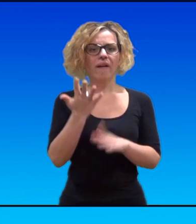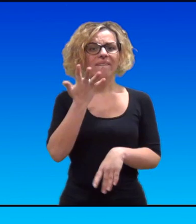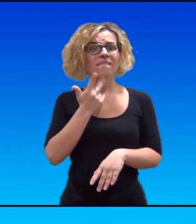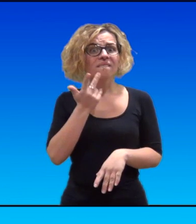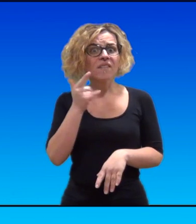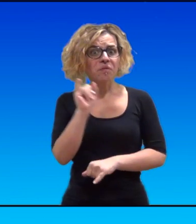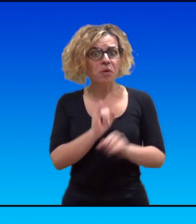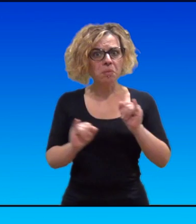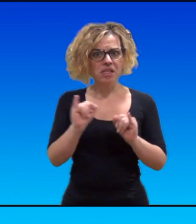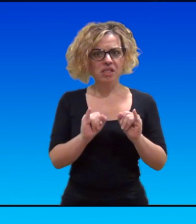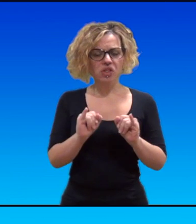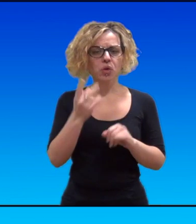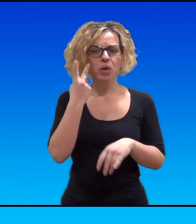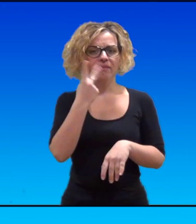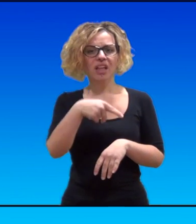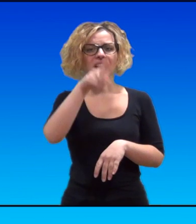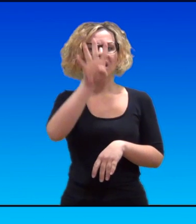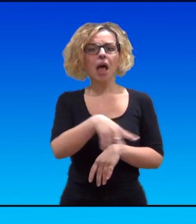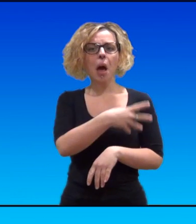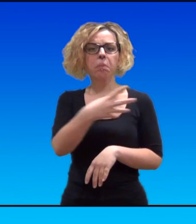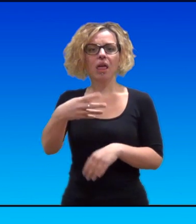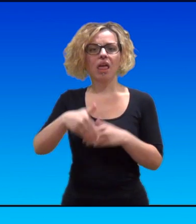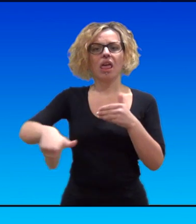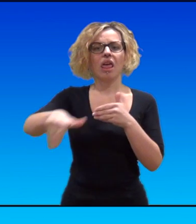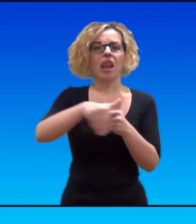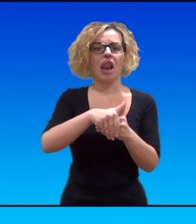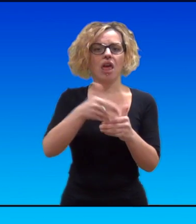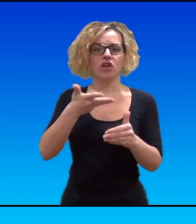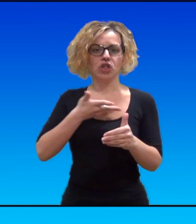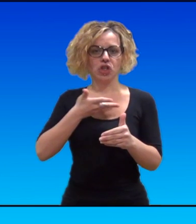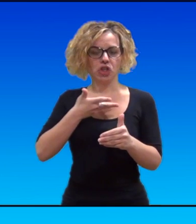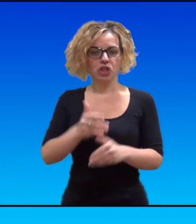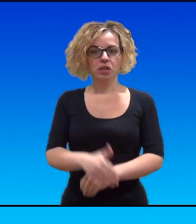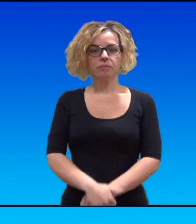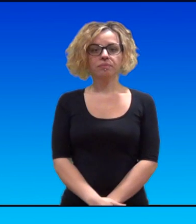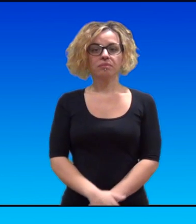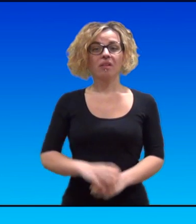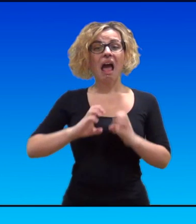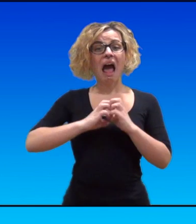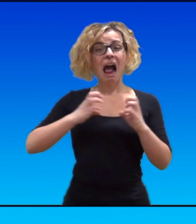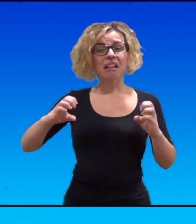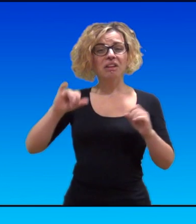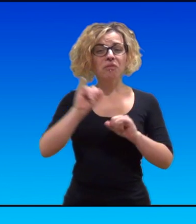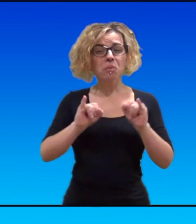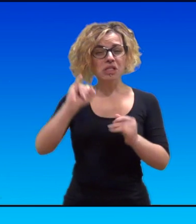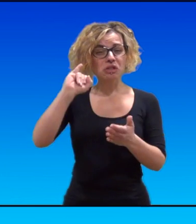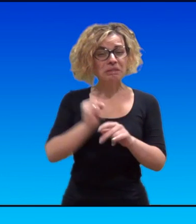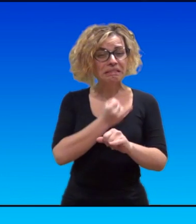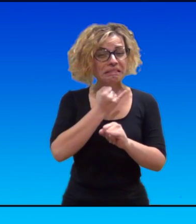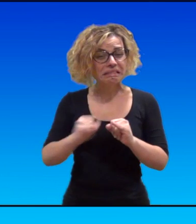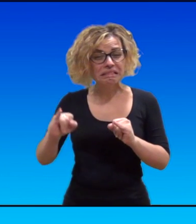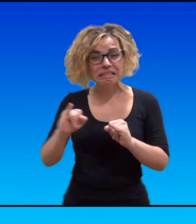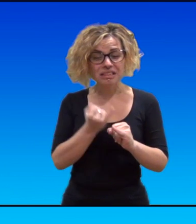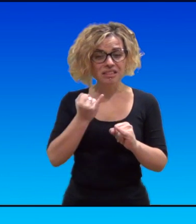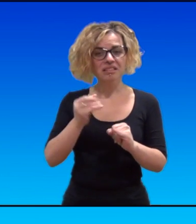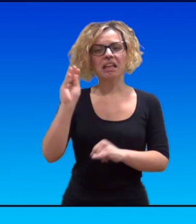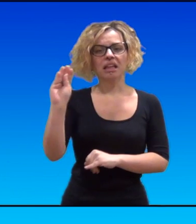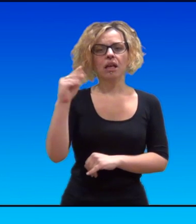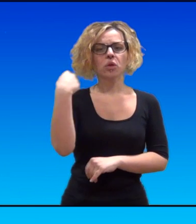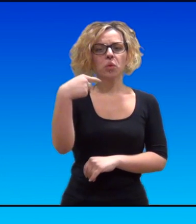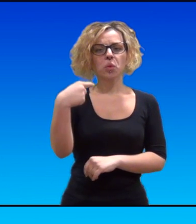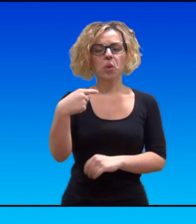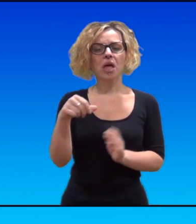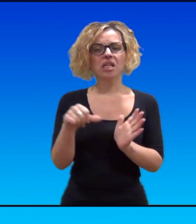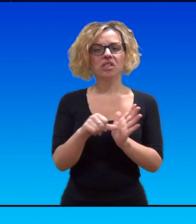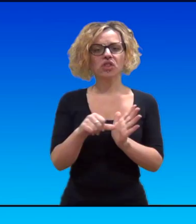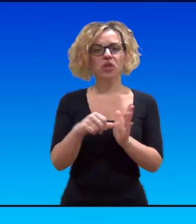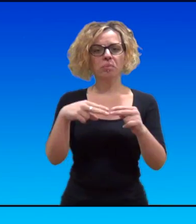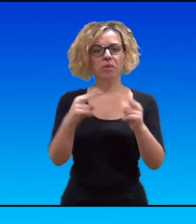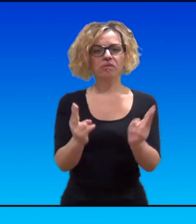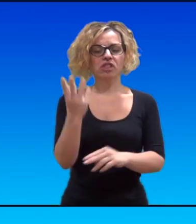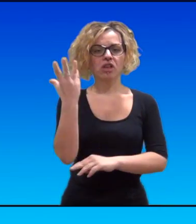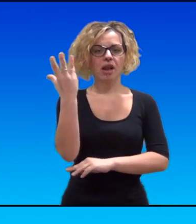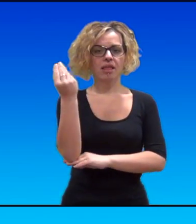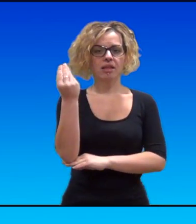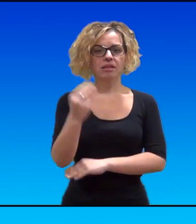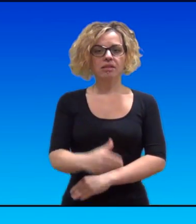Per maggiori informazioni vedasi tabella allegata, oppure recarsi alla propria Sezione Provinciale ENS.